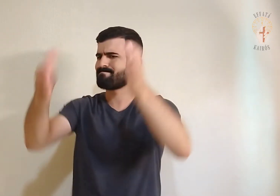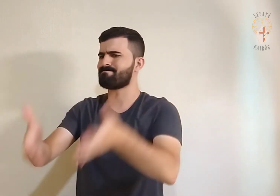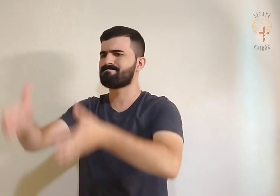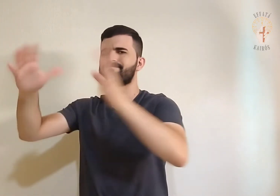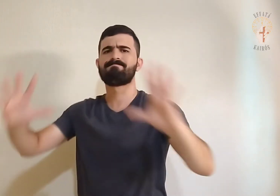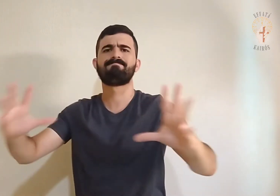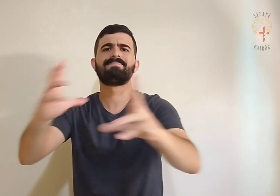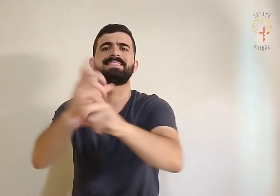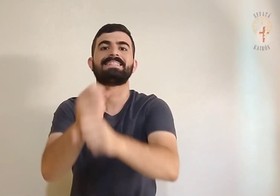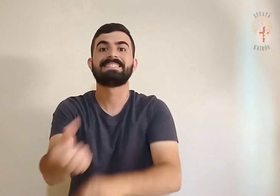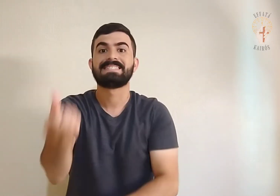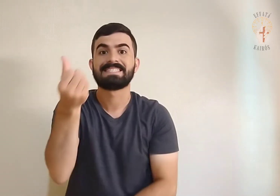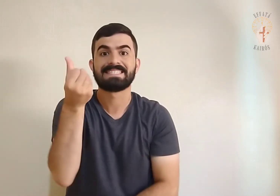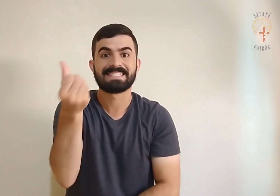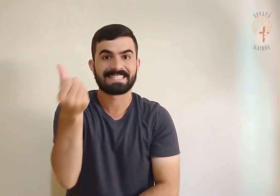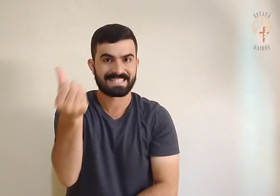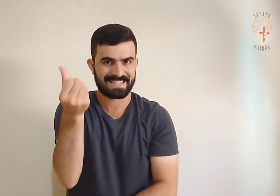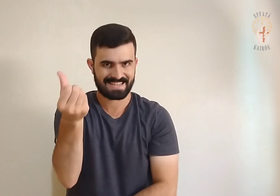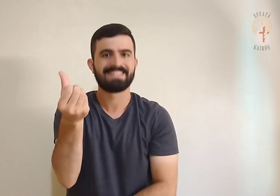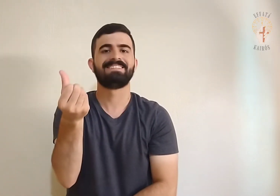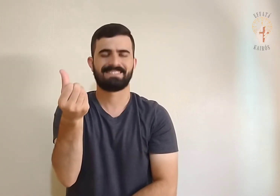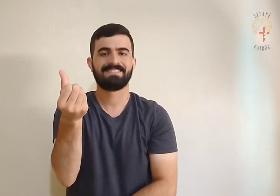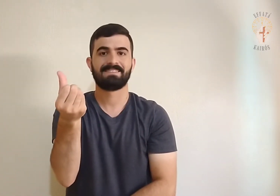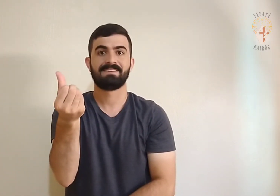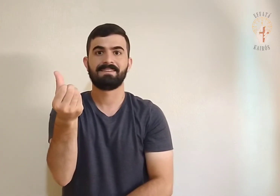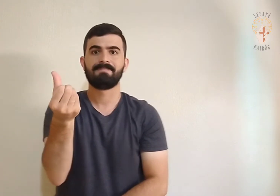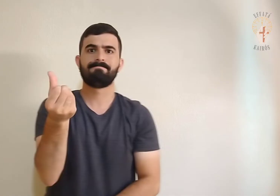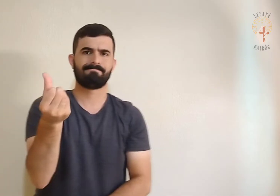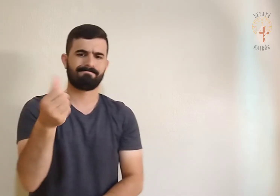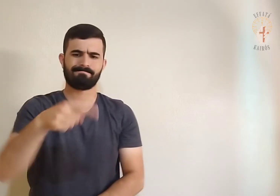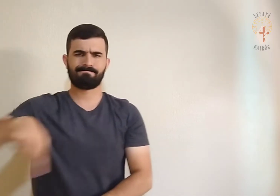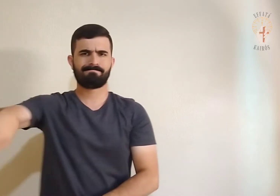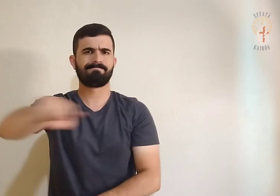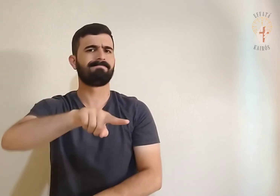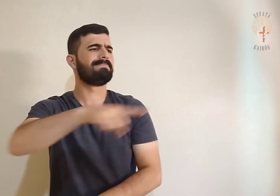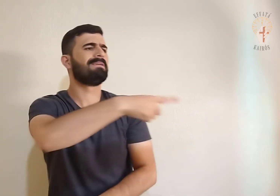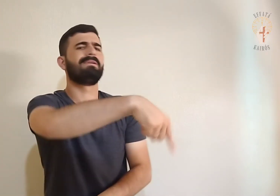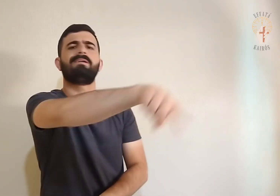para a purificação que os judeus costumam fazer.